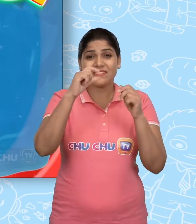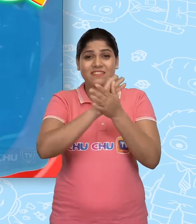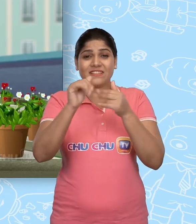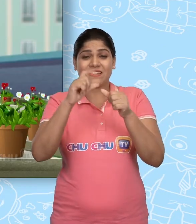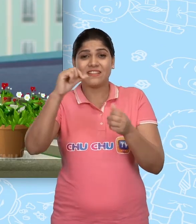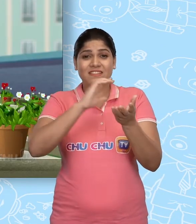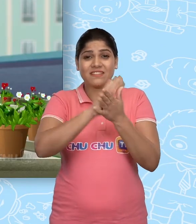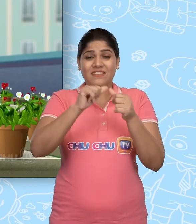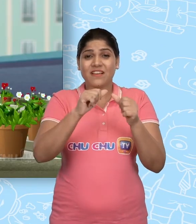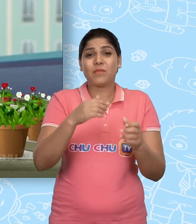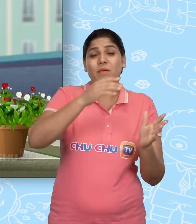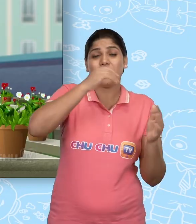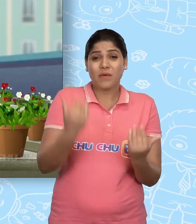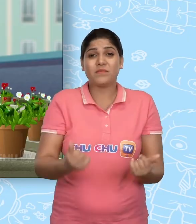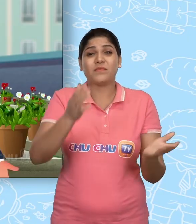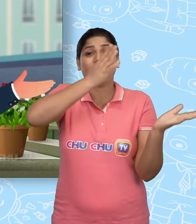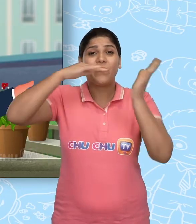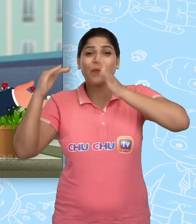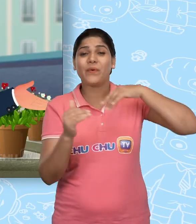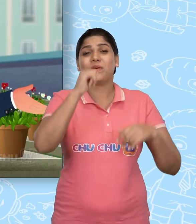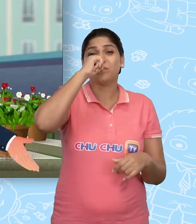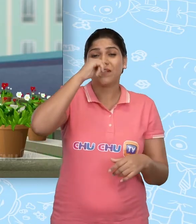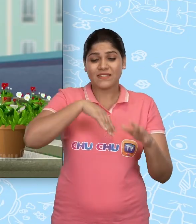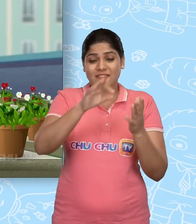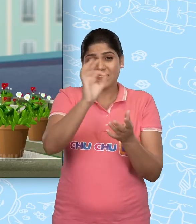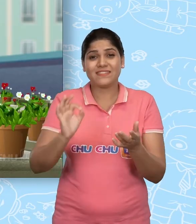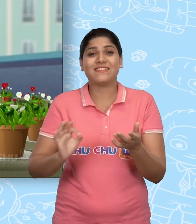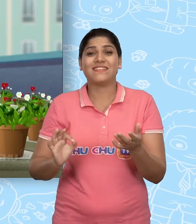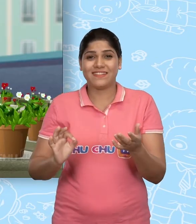चलो आओ ChaCha। अब हम हवा और पानी में लिखते हैं।